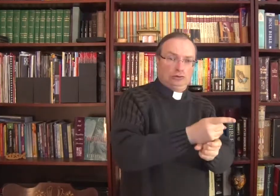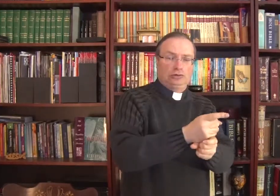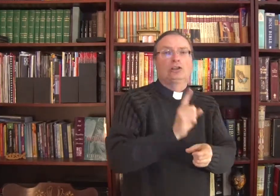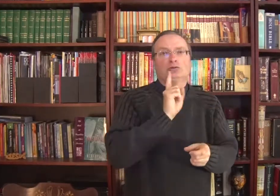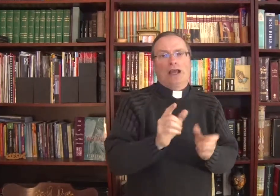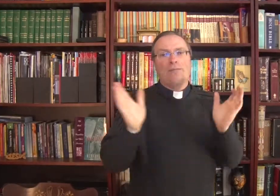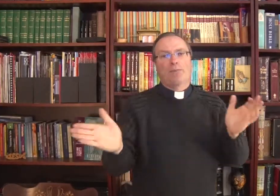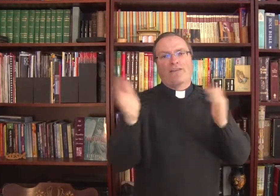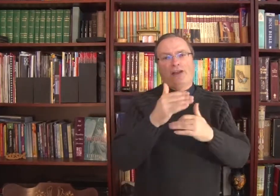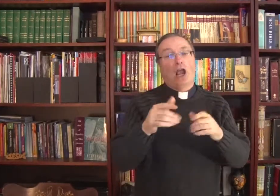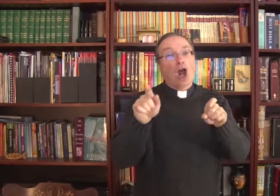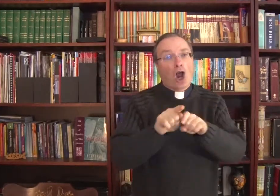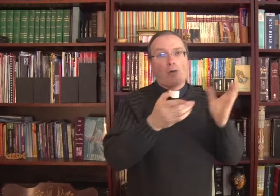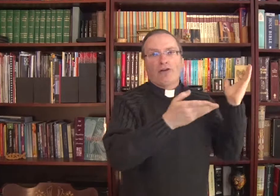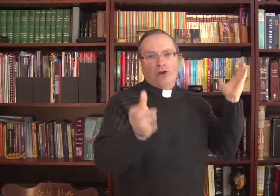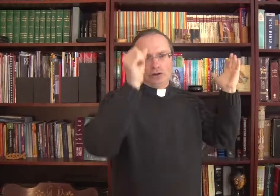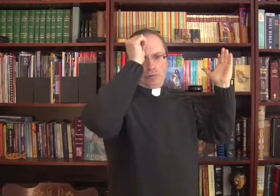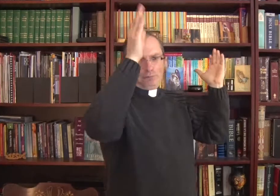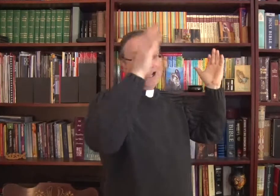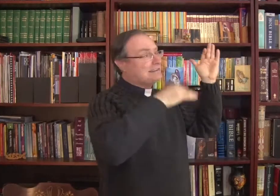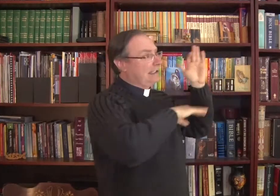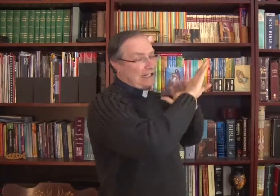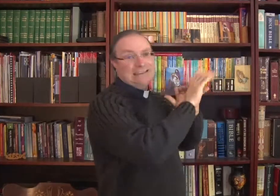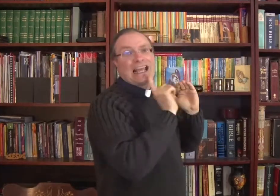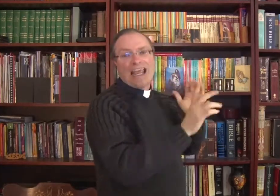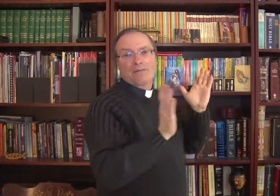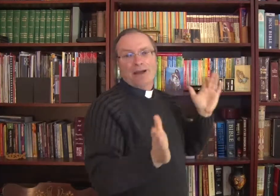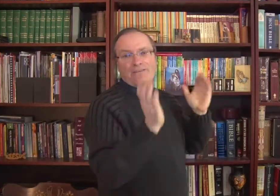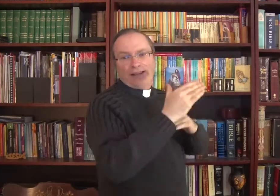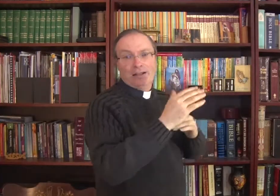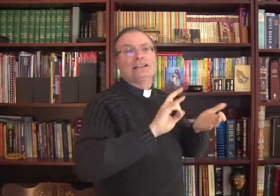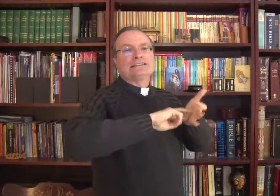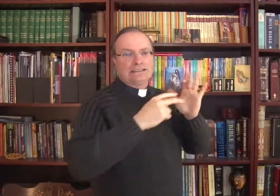Soyez parfaits comme votre Père céleste est parfait